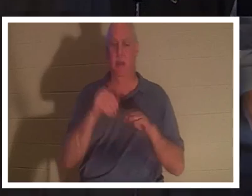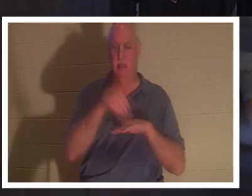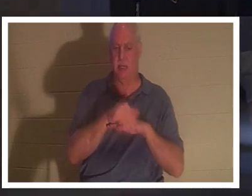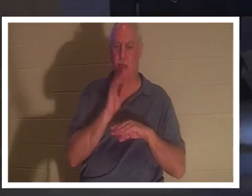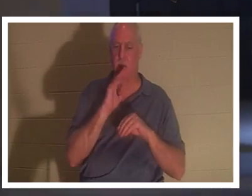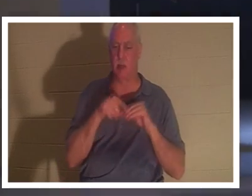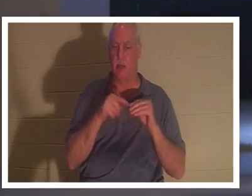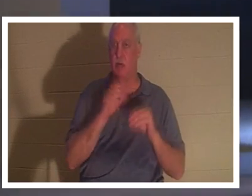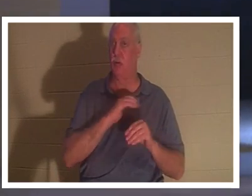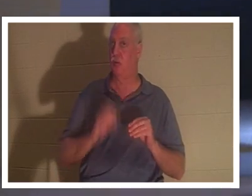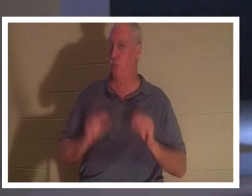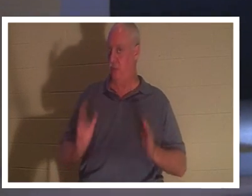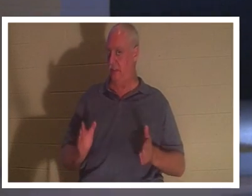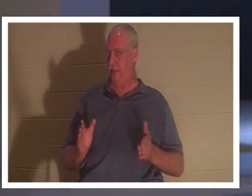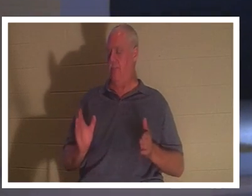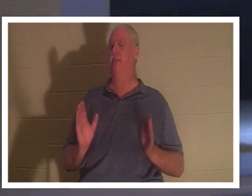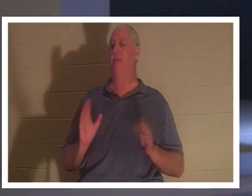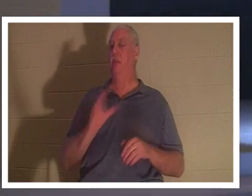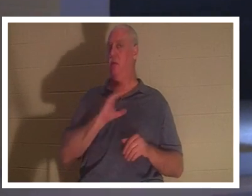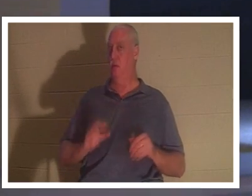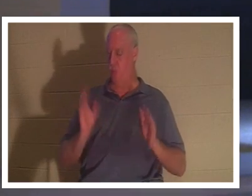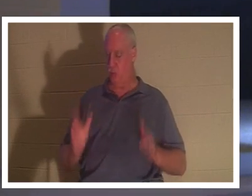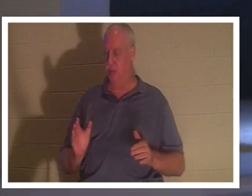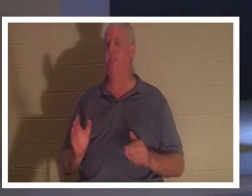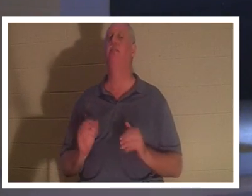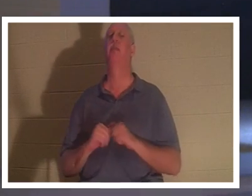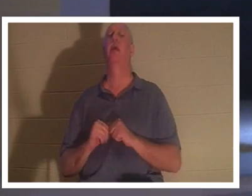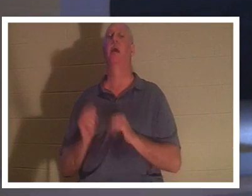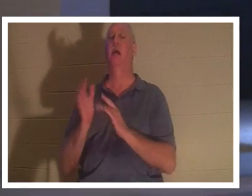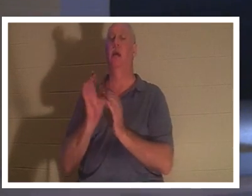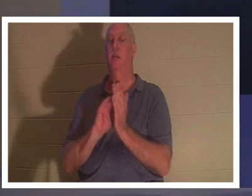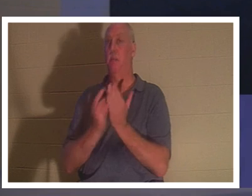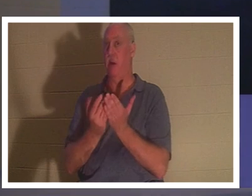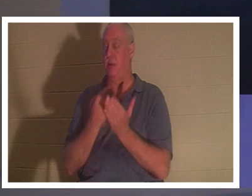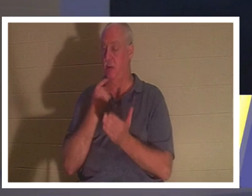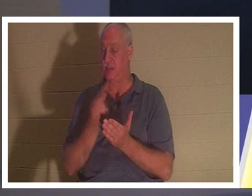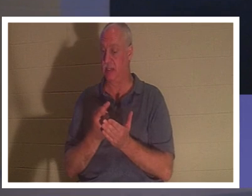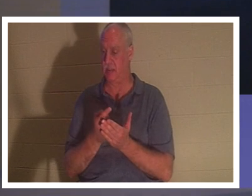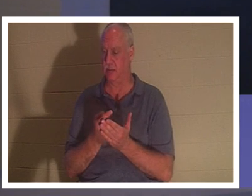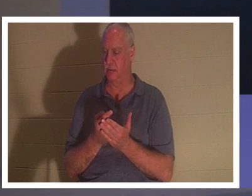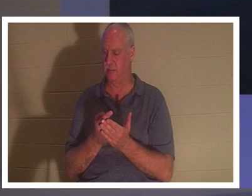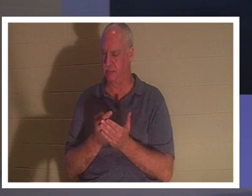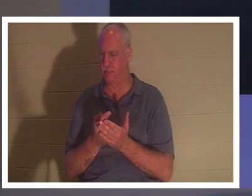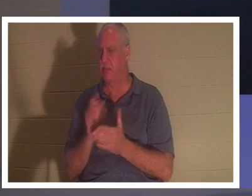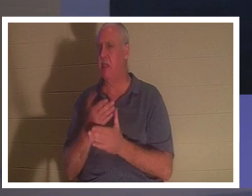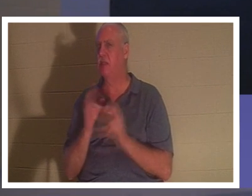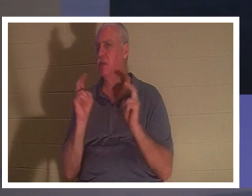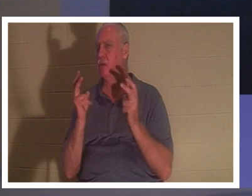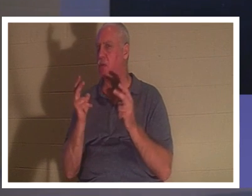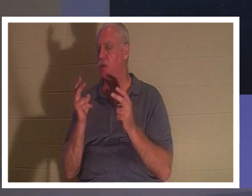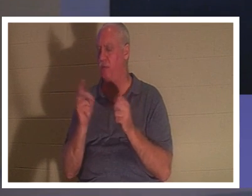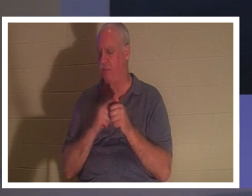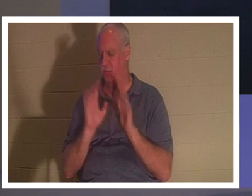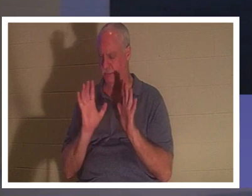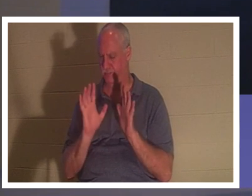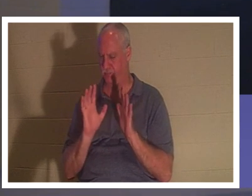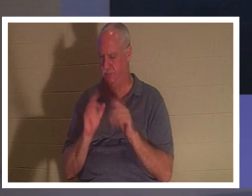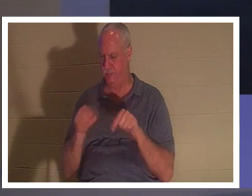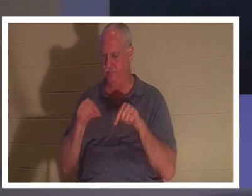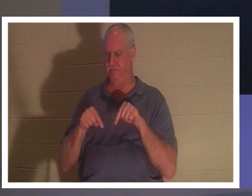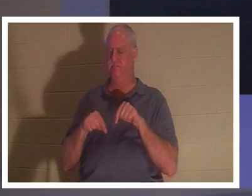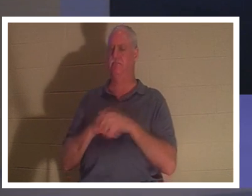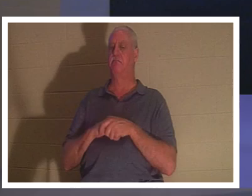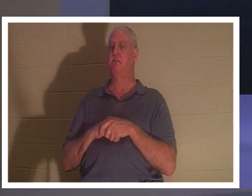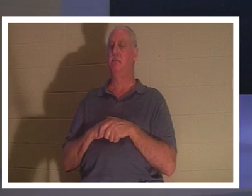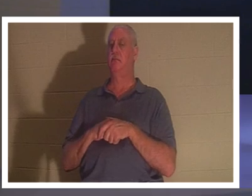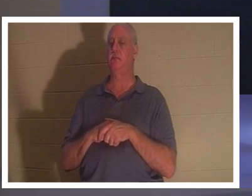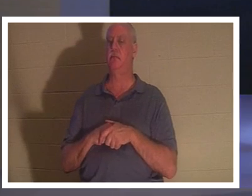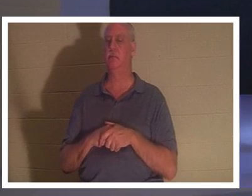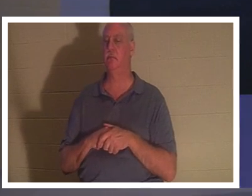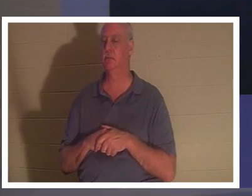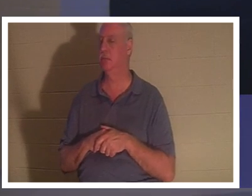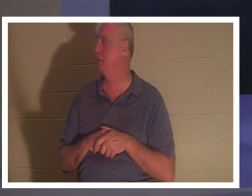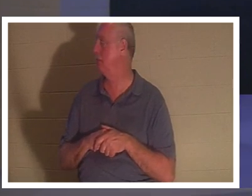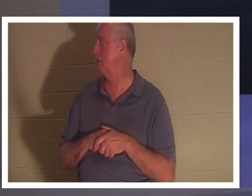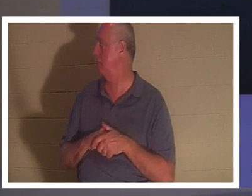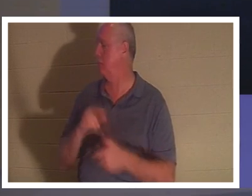クリスチャンについて話します。聖書には、「最初に引用させてください」と書かれています。ヴァーナ・ライトはこう言いました、「